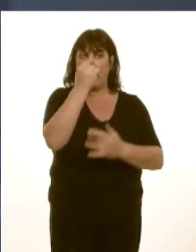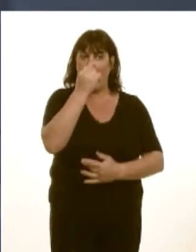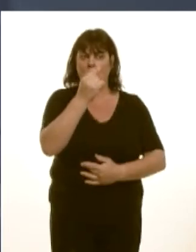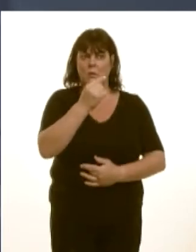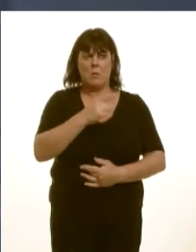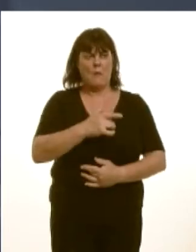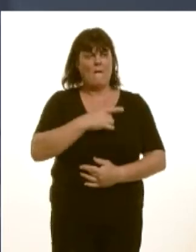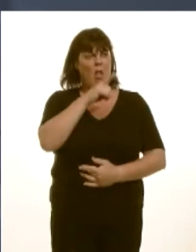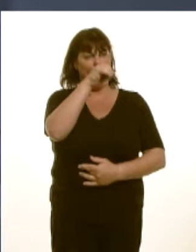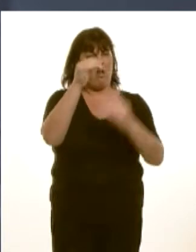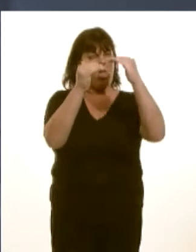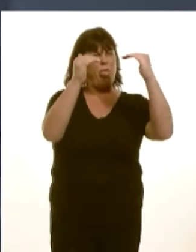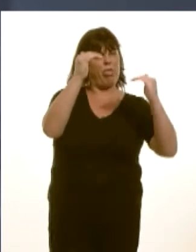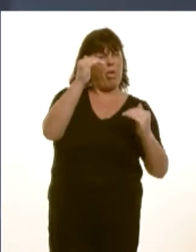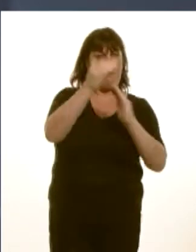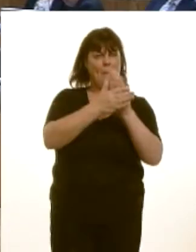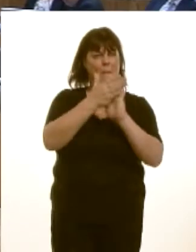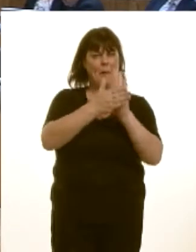Carwyn Jones: Mae’n anodd iawn dweud hynny, wrth gwrs.